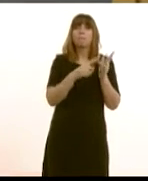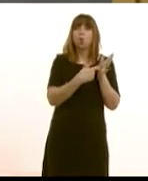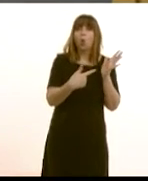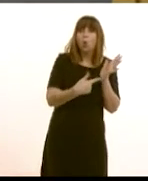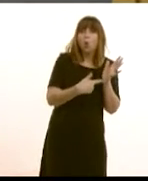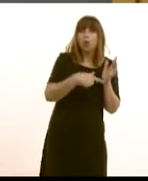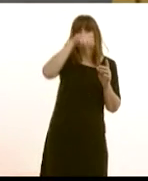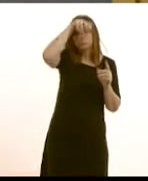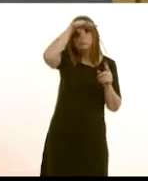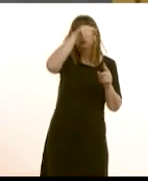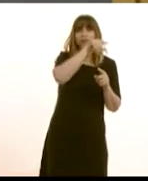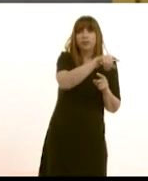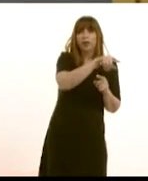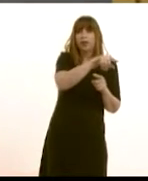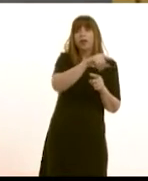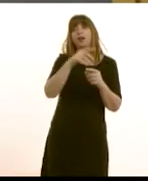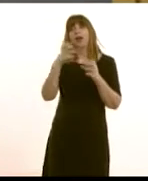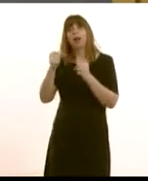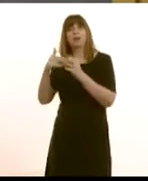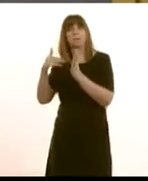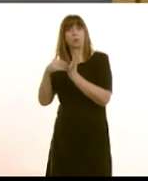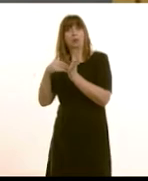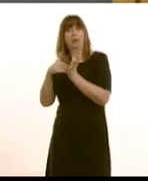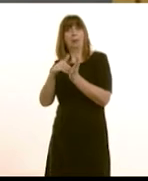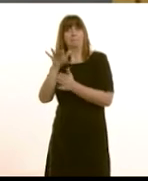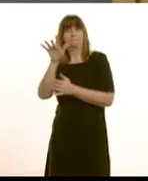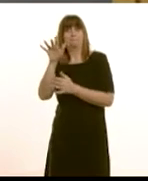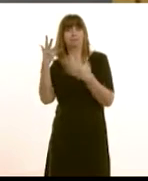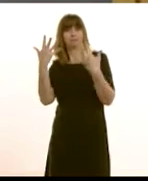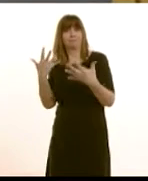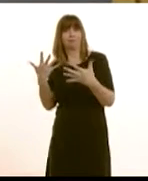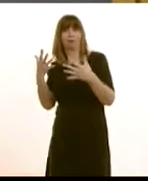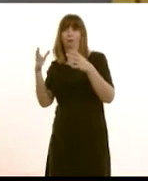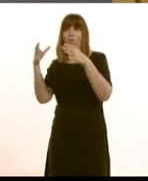ar gyfer hanes rhyfeddol arall, neu ar gyfnod rhyfeddol arall yn ein hanes diwydiannol ni,